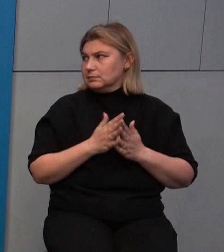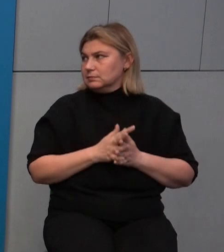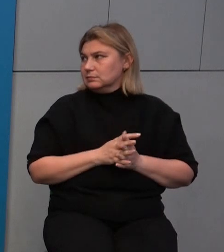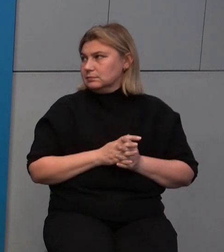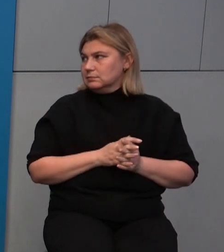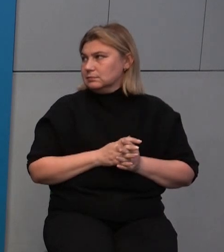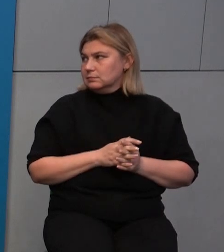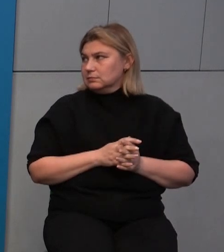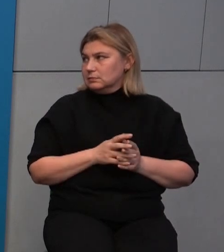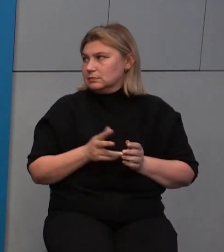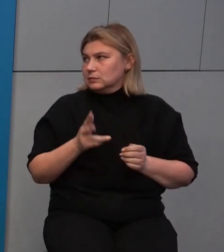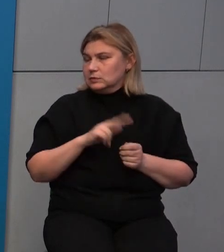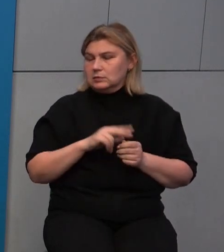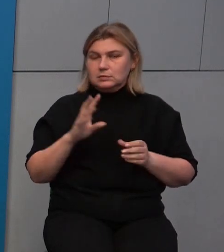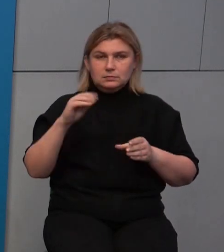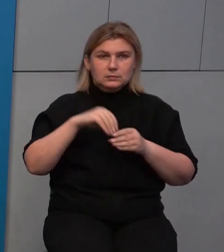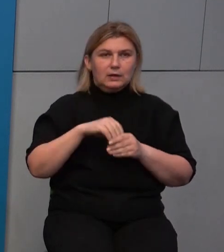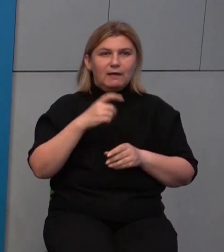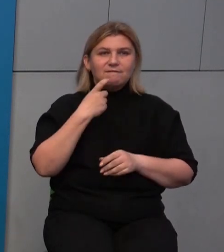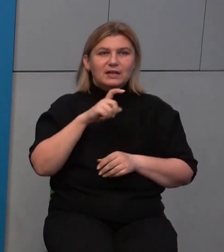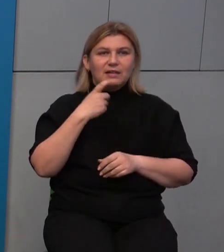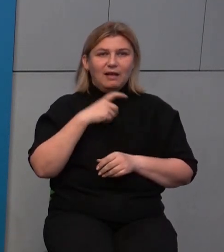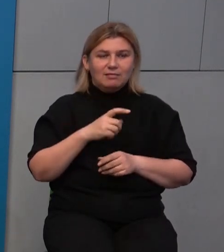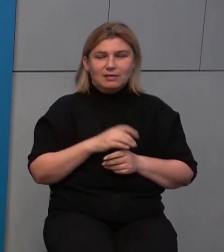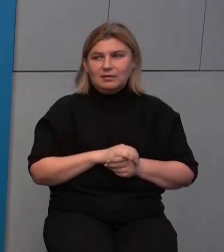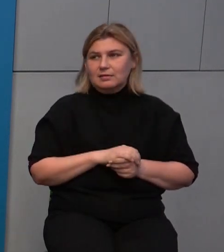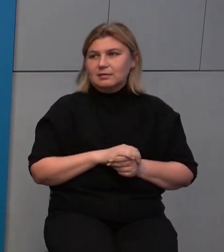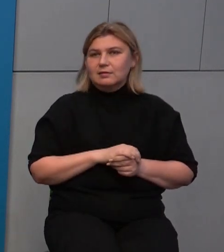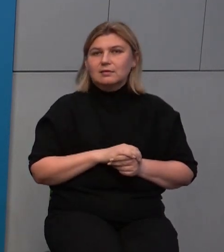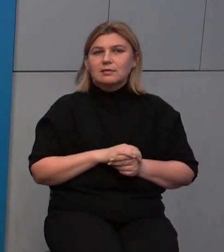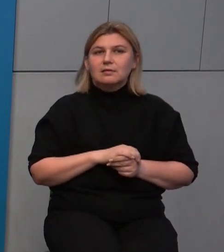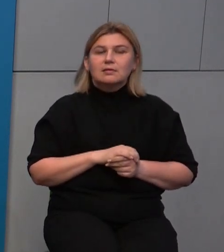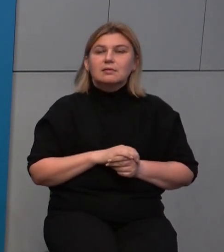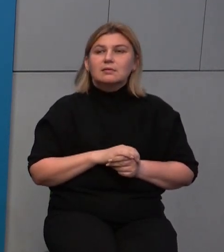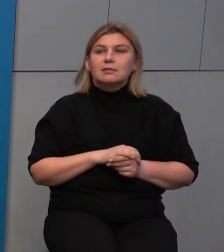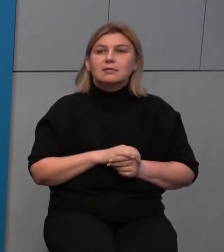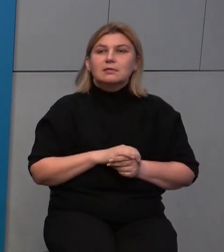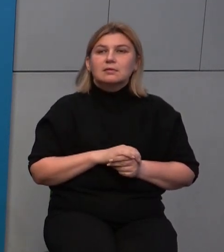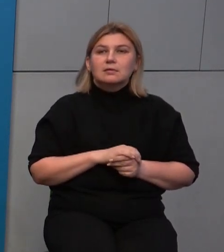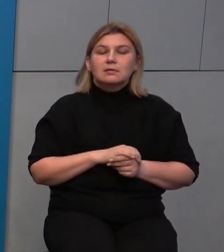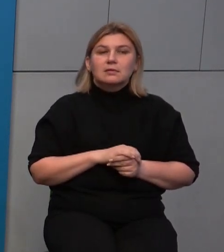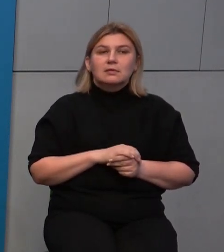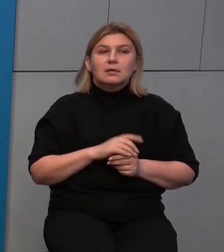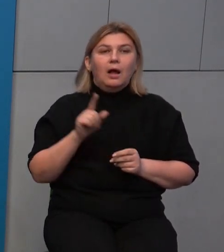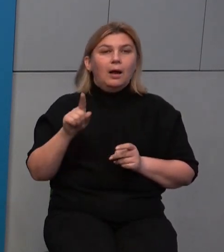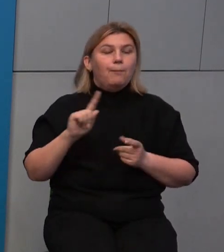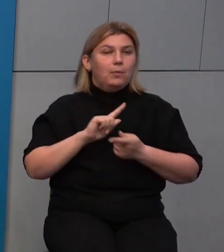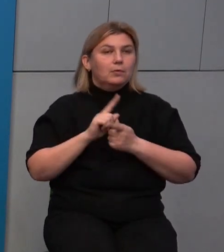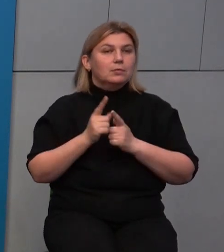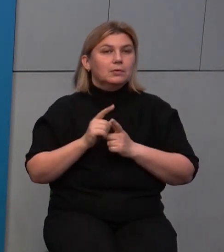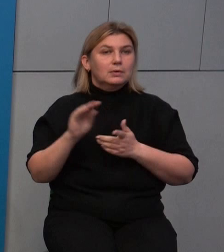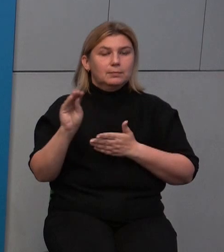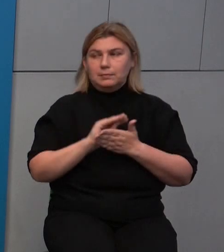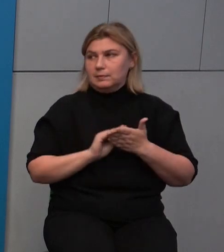do której zaliczono też Finlandię, ale to było spotkanie z tymi pisarkami